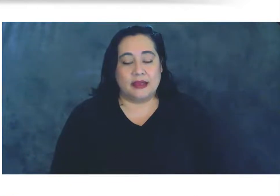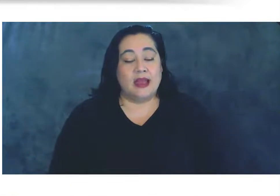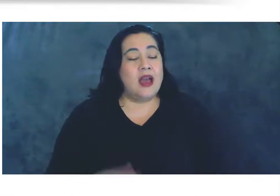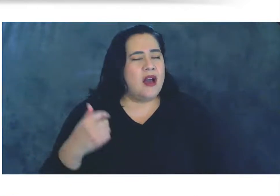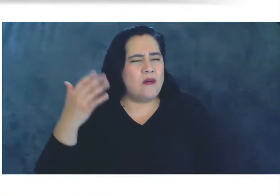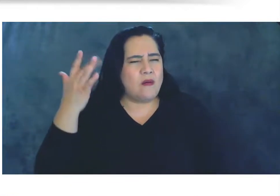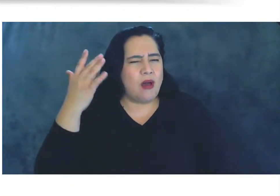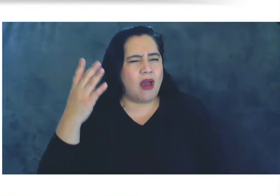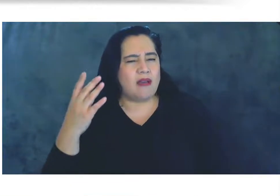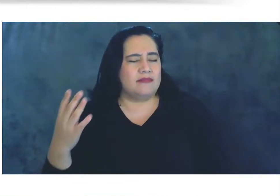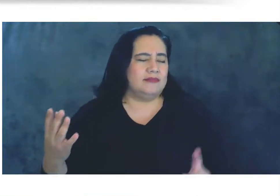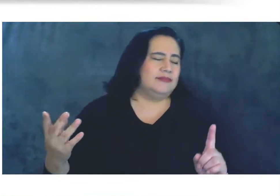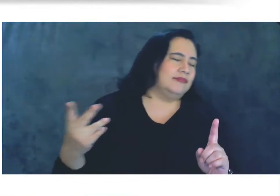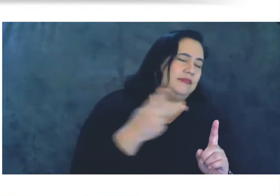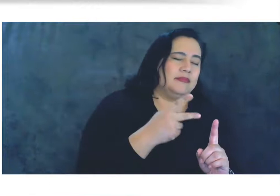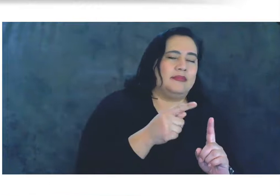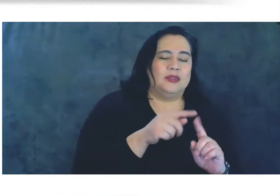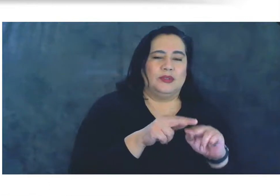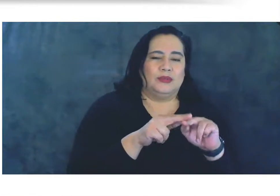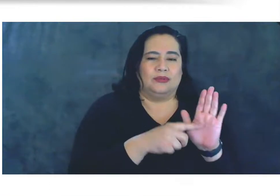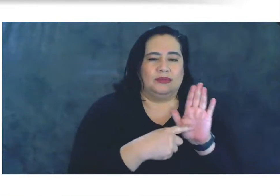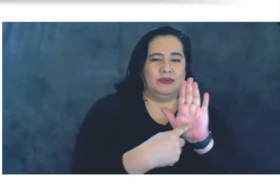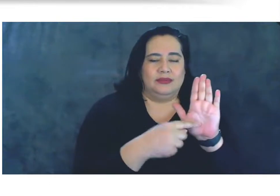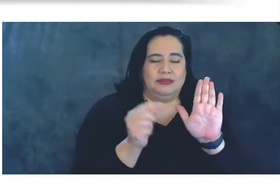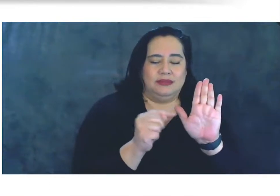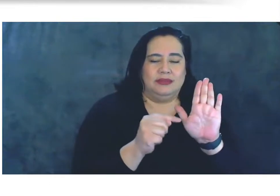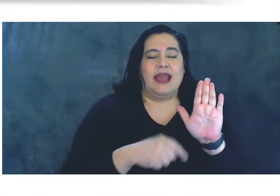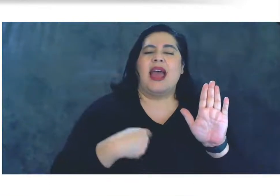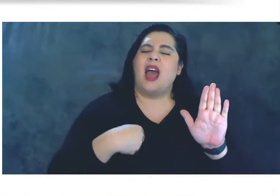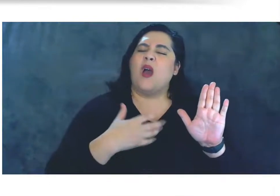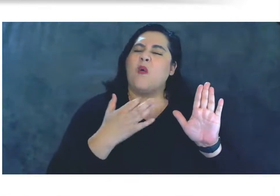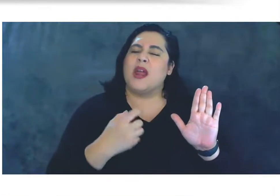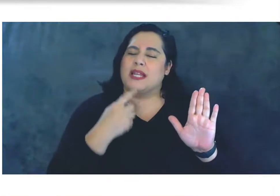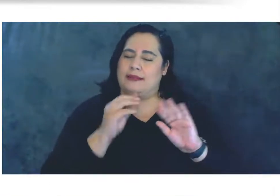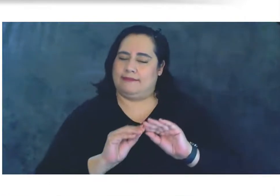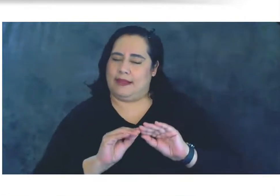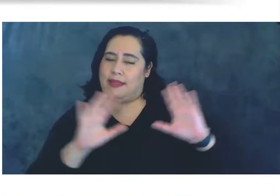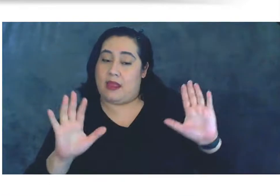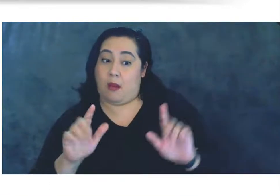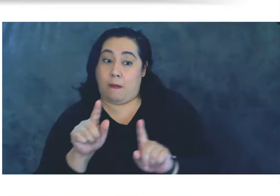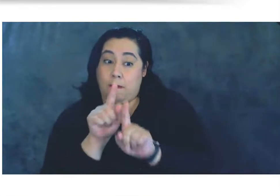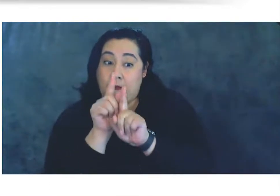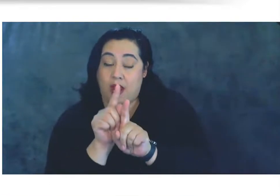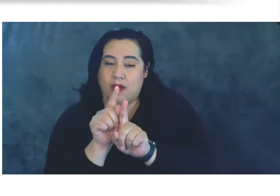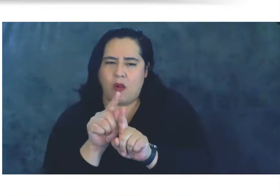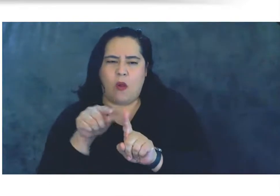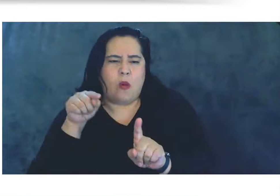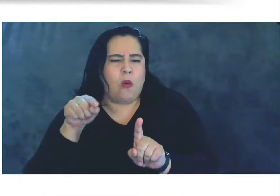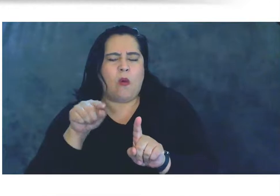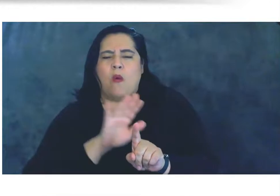La razón que regresó a esta diapositiva es que me ... gustaría decir claro que un mentor no pretende decirle a ...